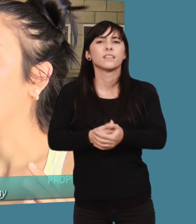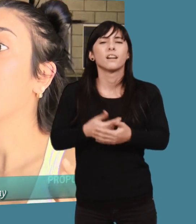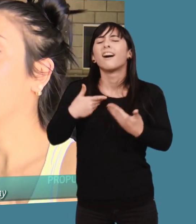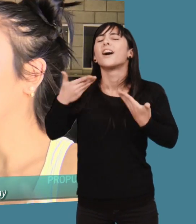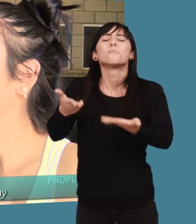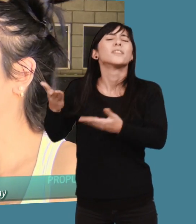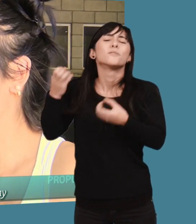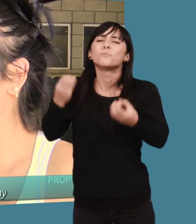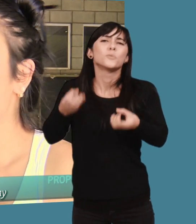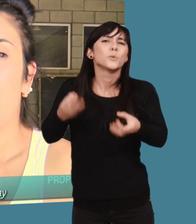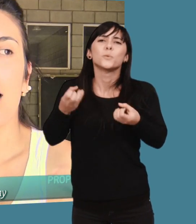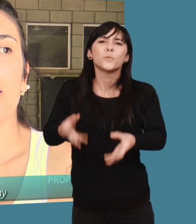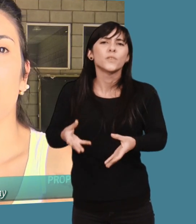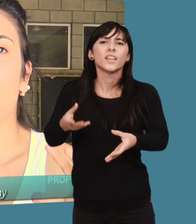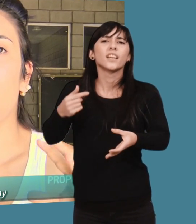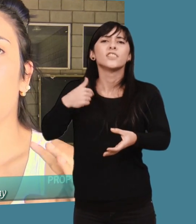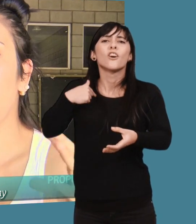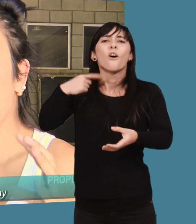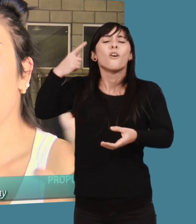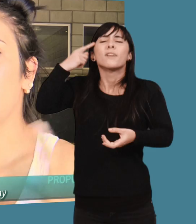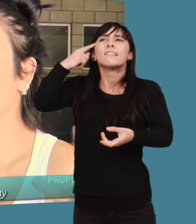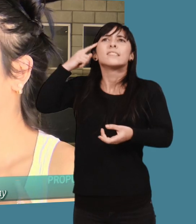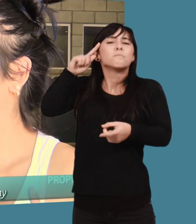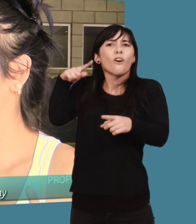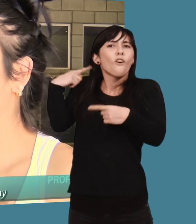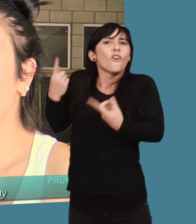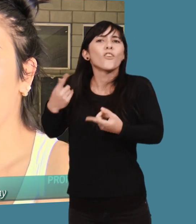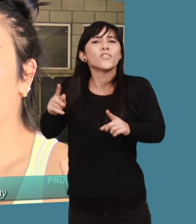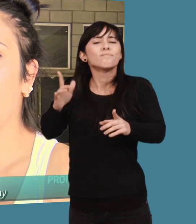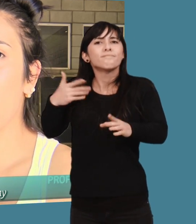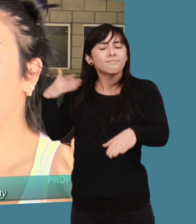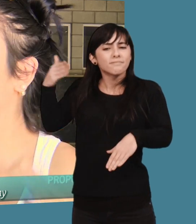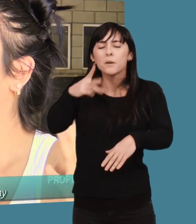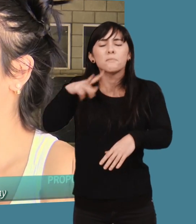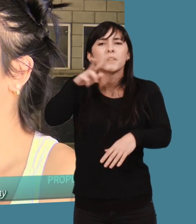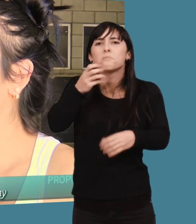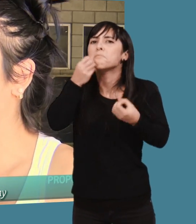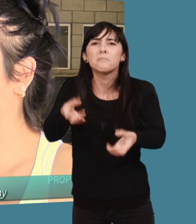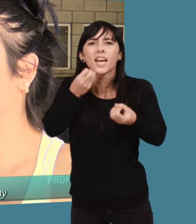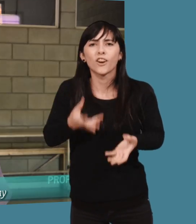Me atendieron muy bien, en mi cabeza era otra cosa, cuando llegue para acá, vi otra cosa. Mucho mejor.